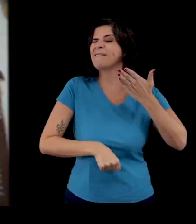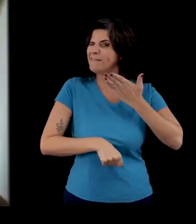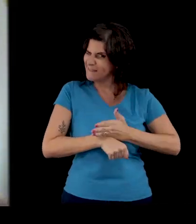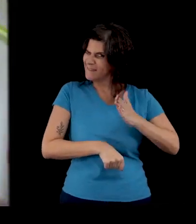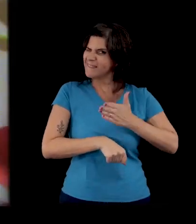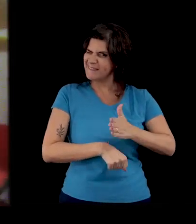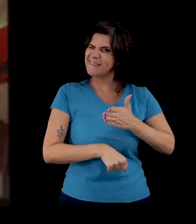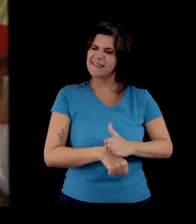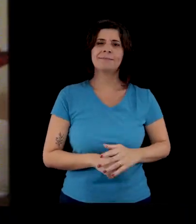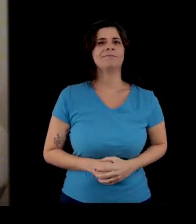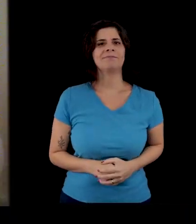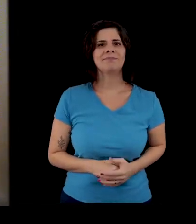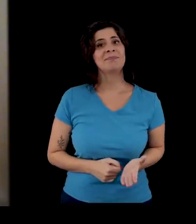Vamos continuar?